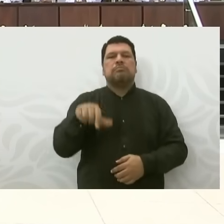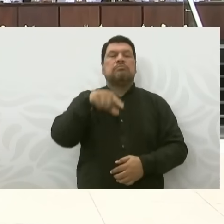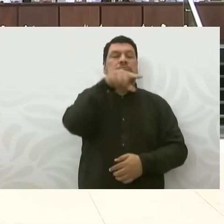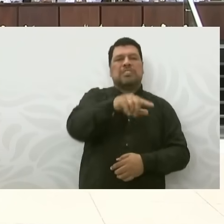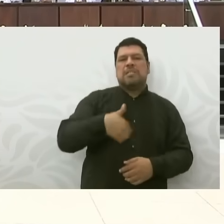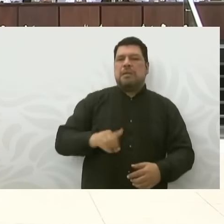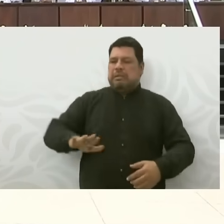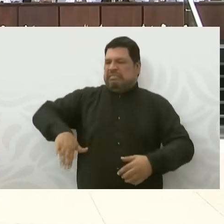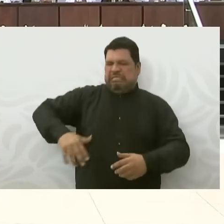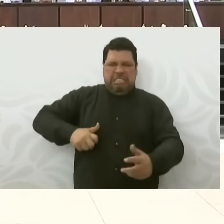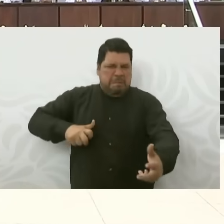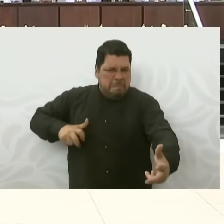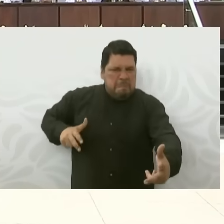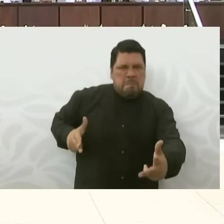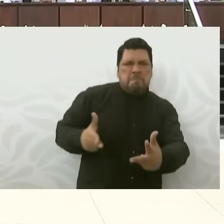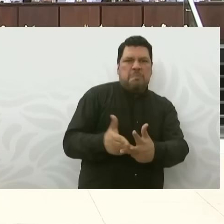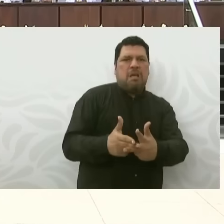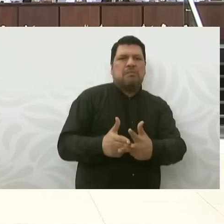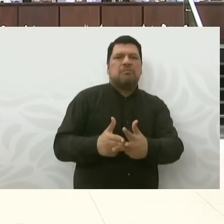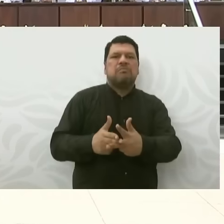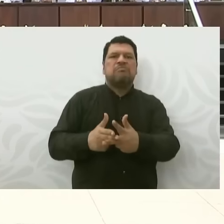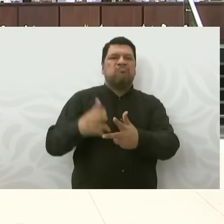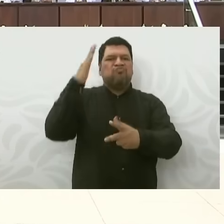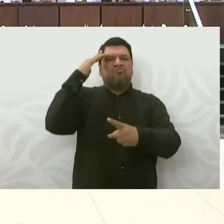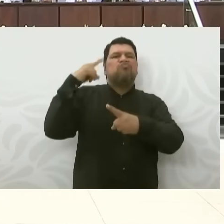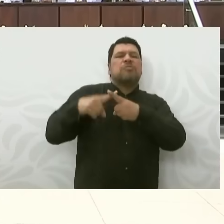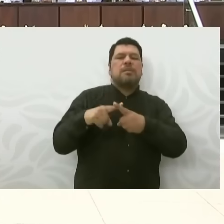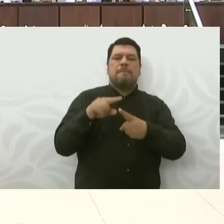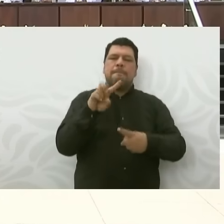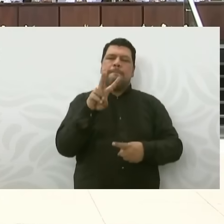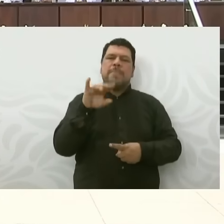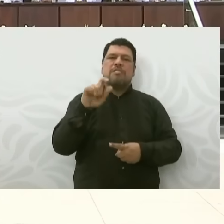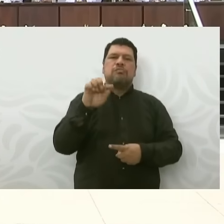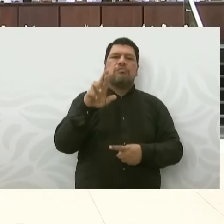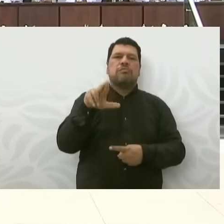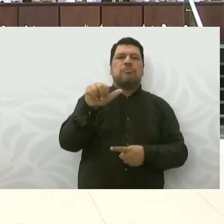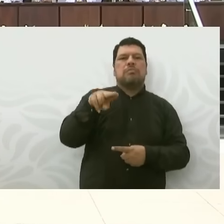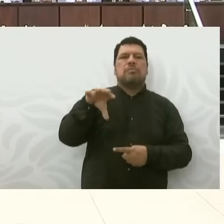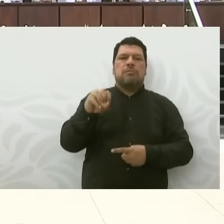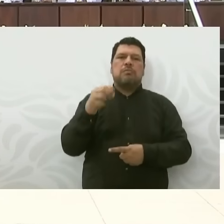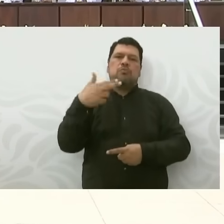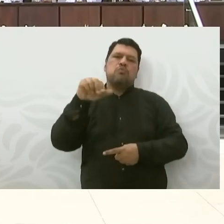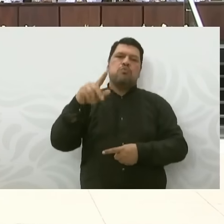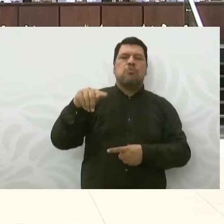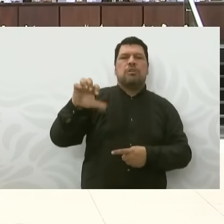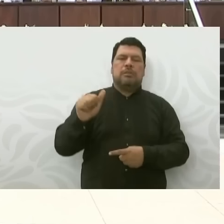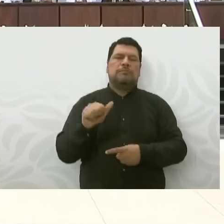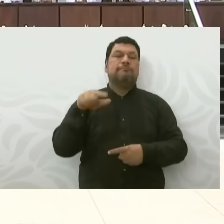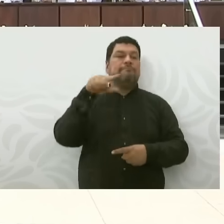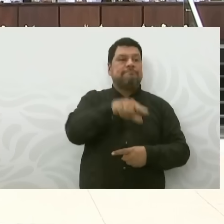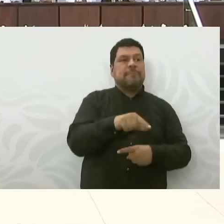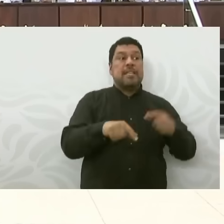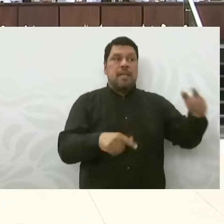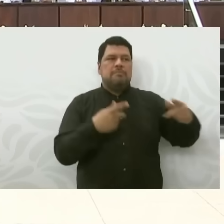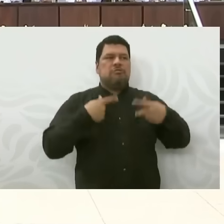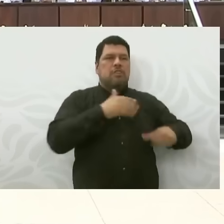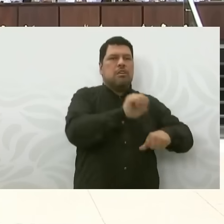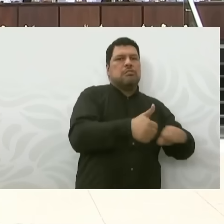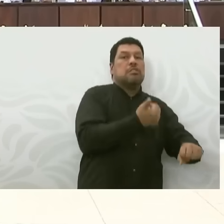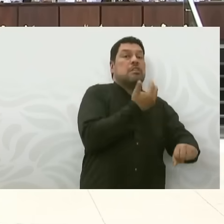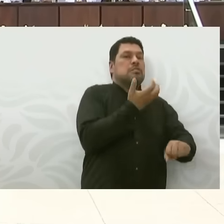estado encabezado por Victoriano Huerta y apoyado por el entonces embajador de los Estados Unidos